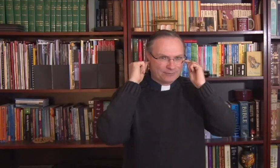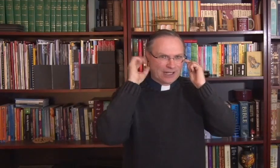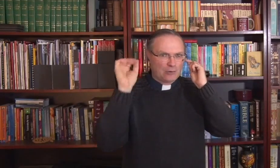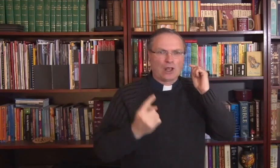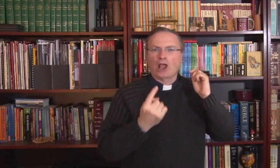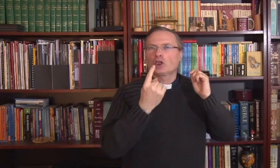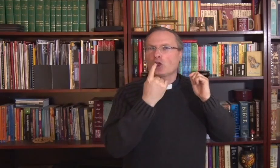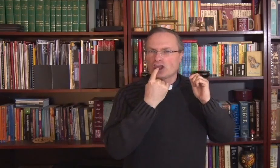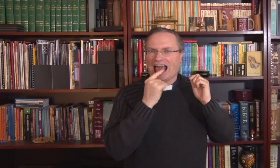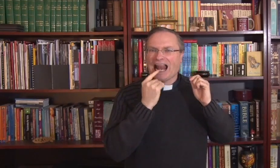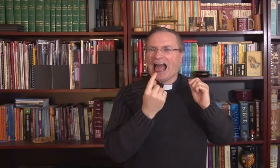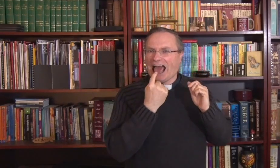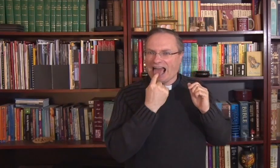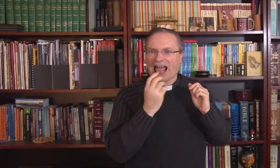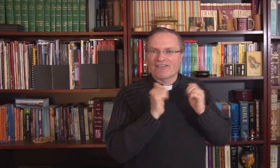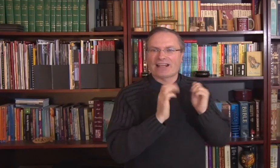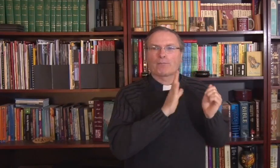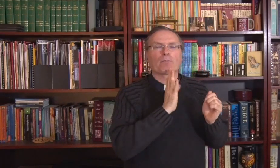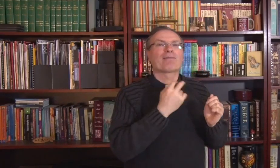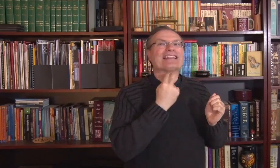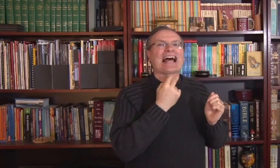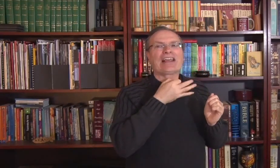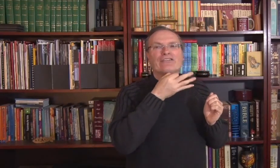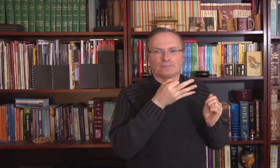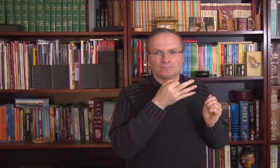et lui toucha la langue avec sa propre salive.